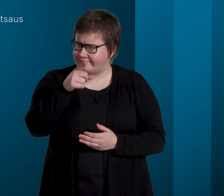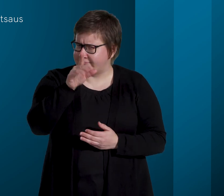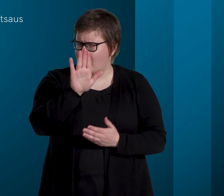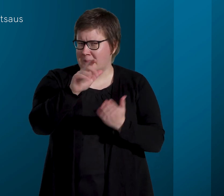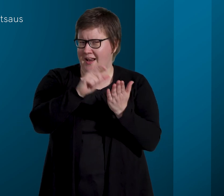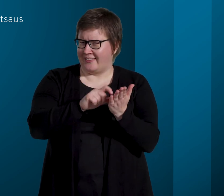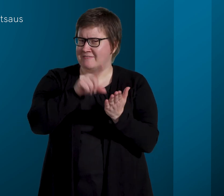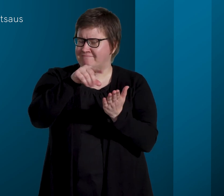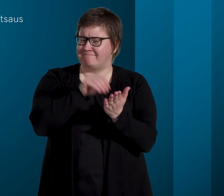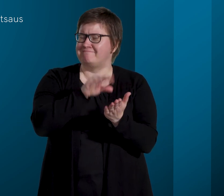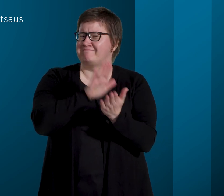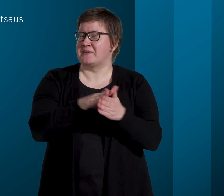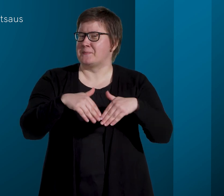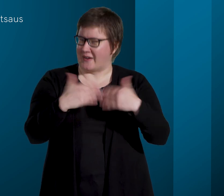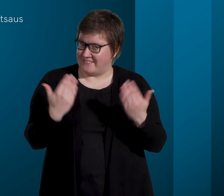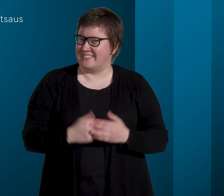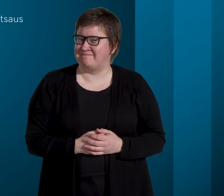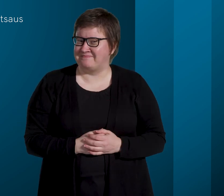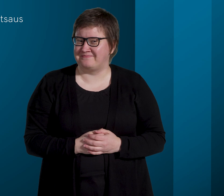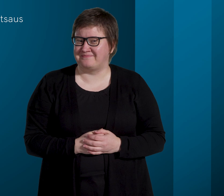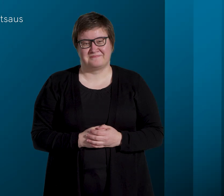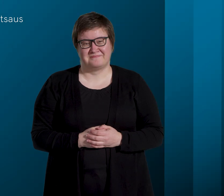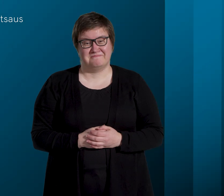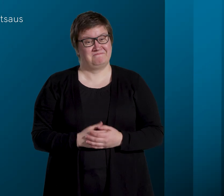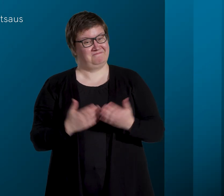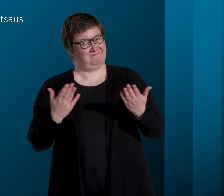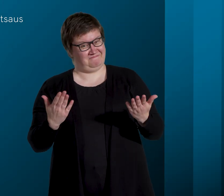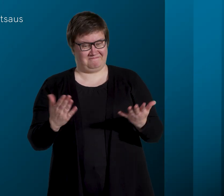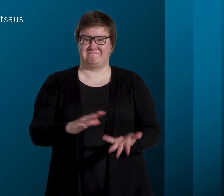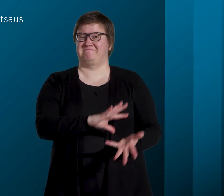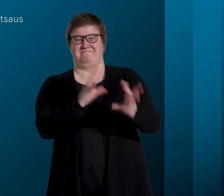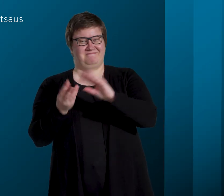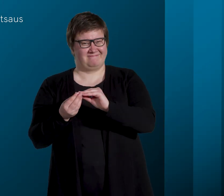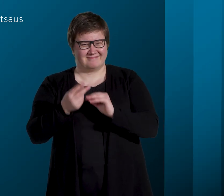Merkitsehän siis ajankohta jo kalenteriisi! Tässä kaikki tältä erää.